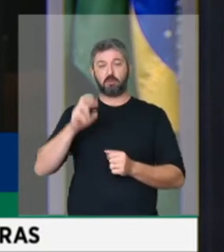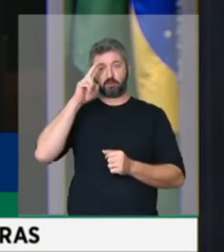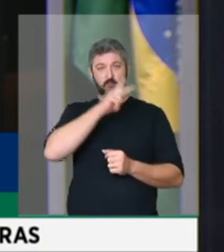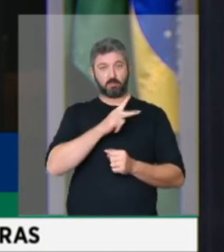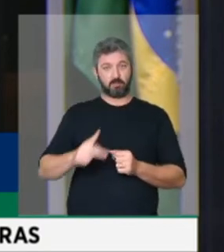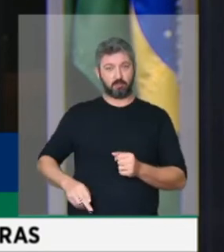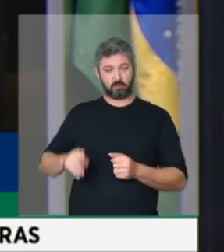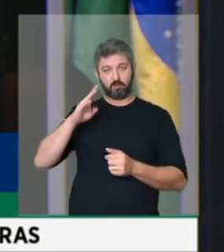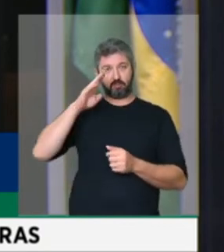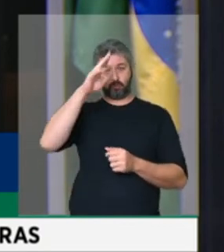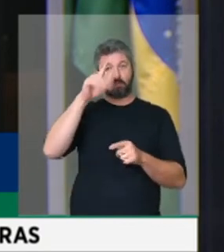PRESIDENTE E DISPOSIÇÕES DE MOTIVO QUE LHE SEGUE JUSTIFICA